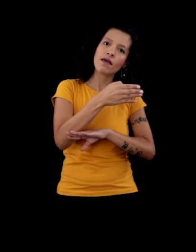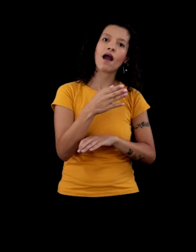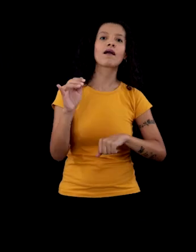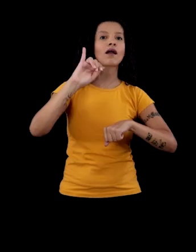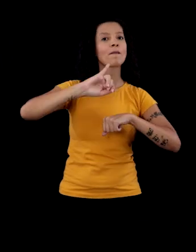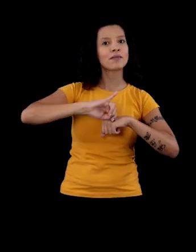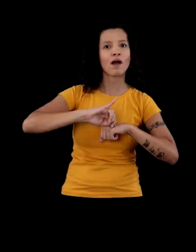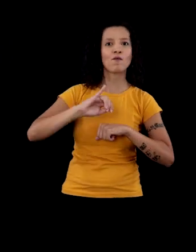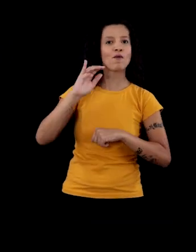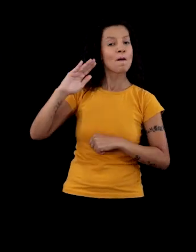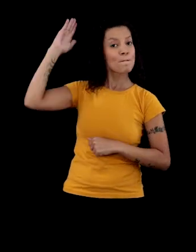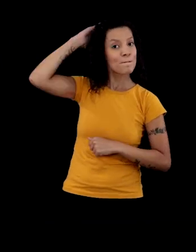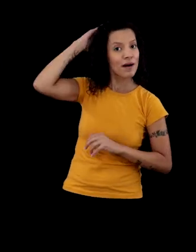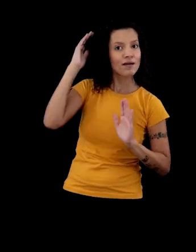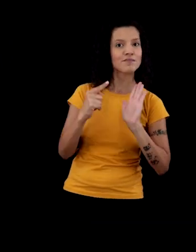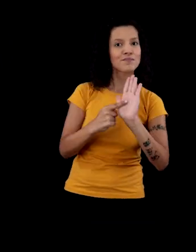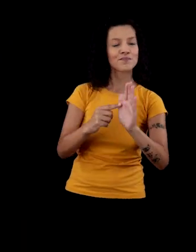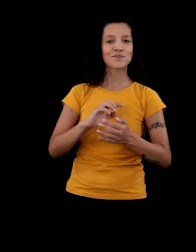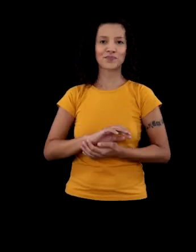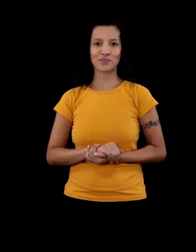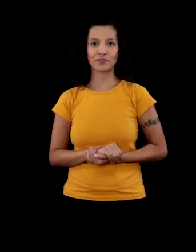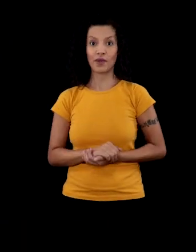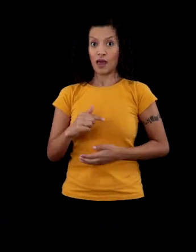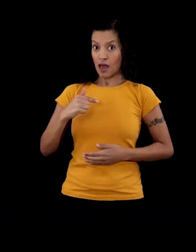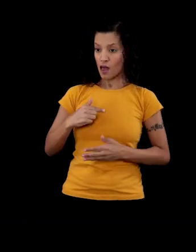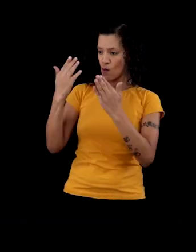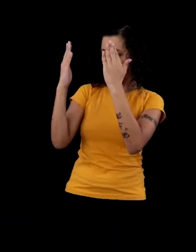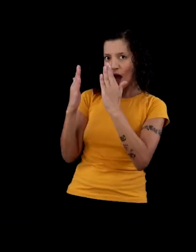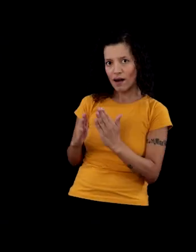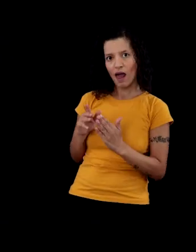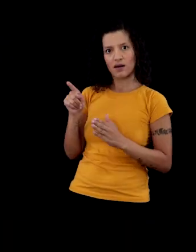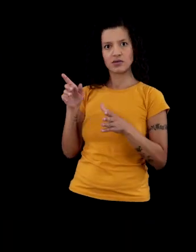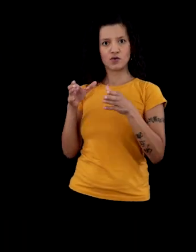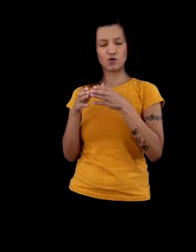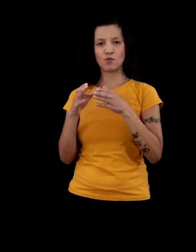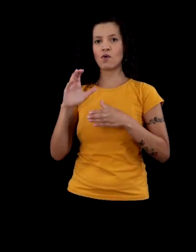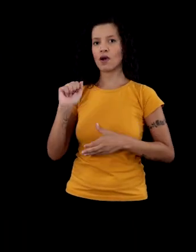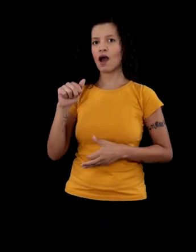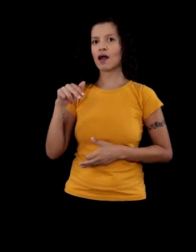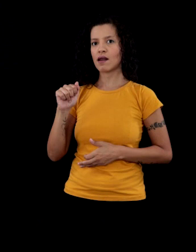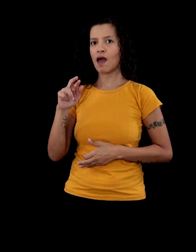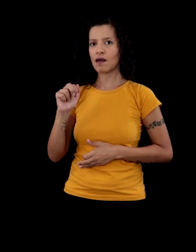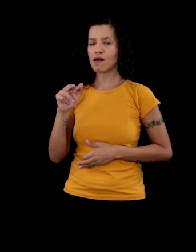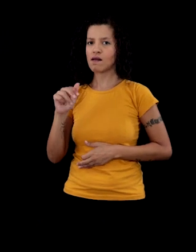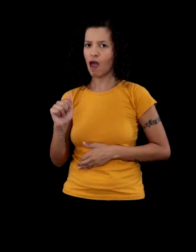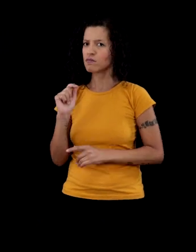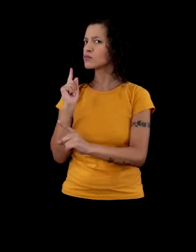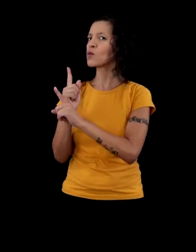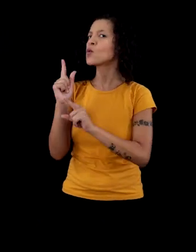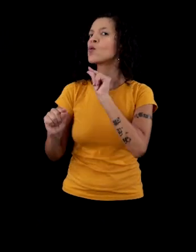Quando fui fazer uma análise do grupo Canarana, descobri que o grupo Canarana